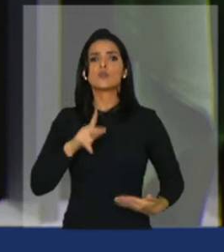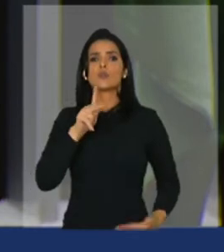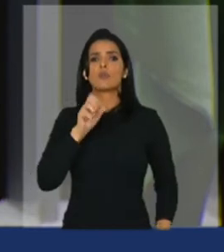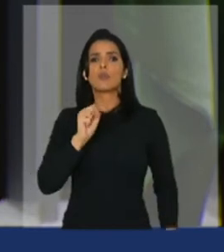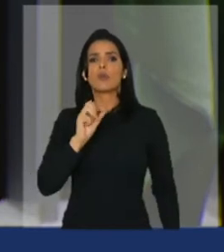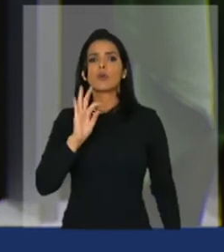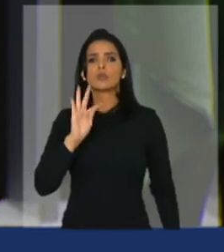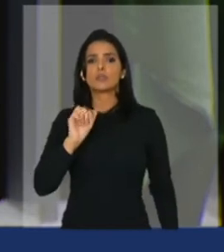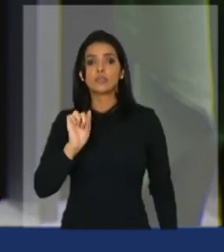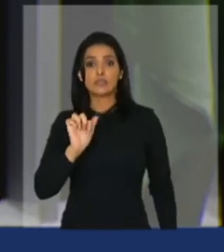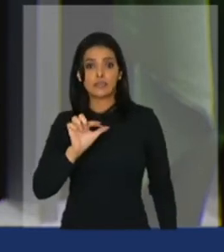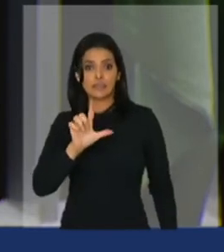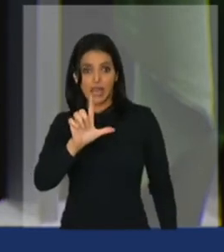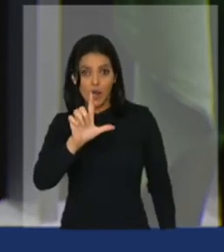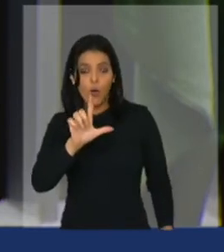CORREIOS TEM CHEGADO, ACHO QUE INICIATIVA PRIVADA, NESTE